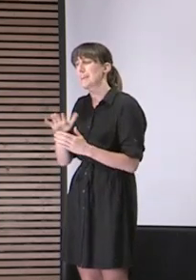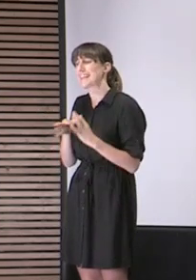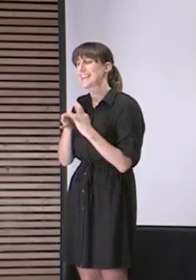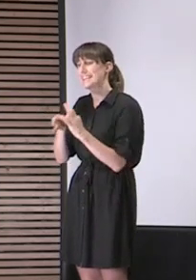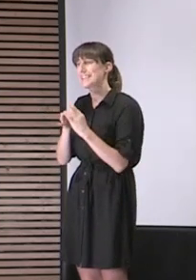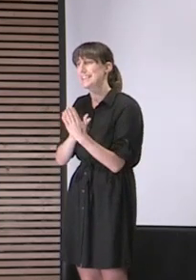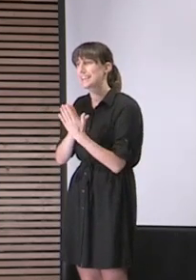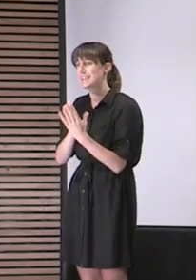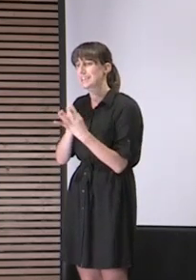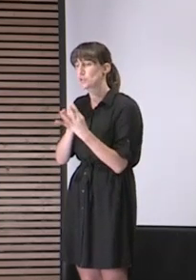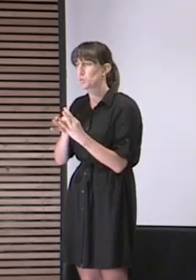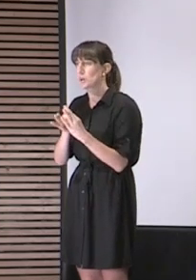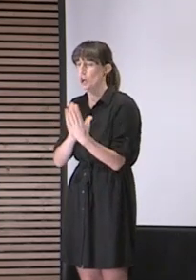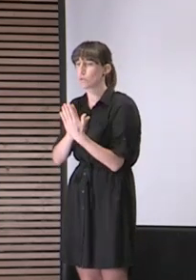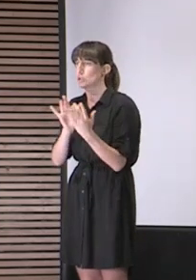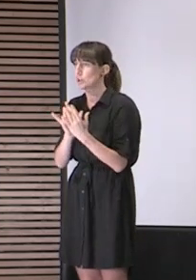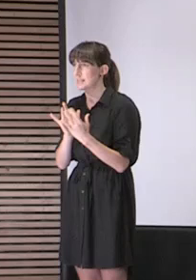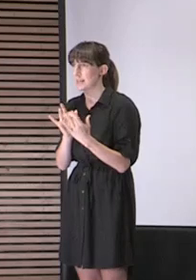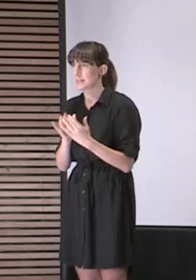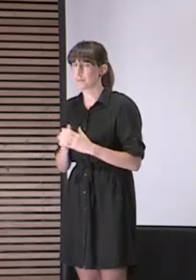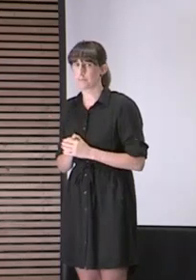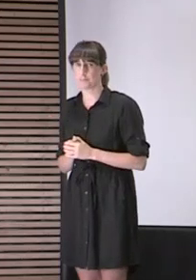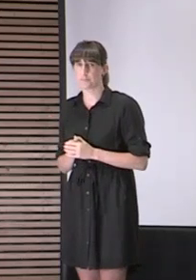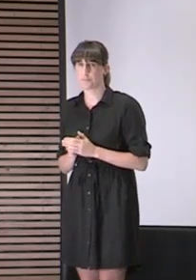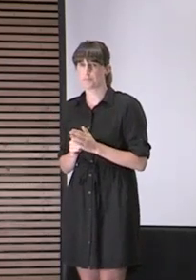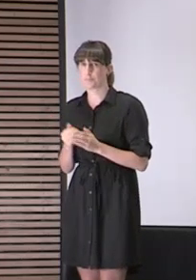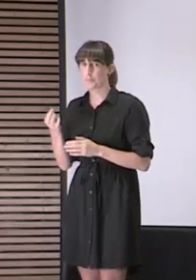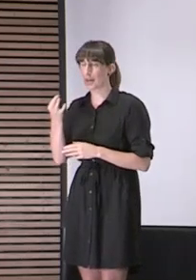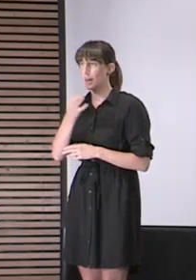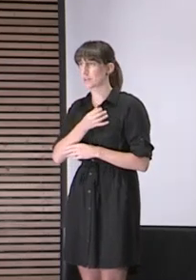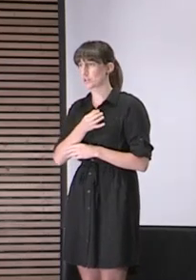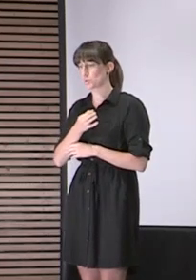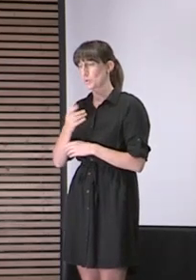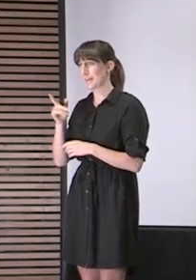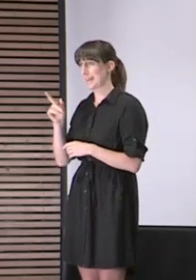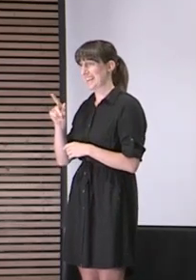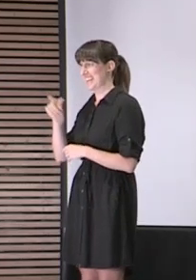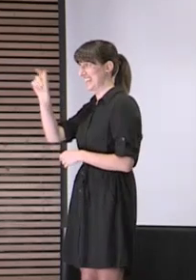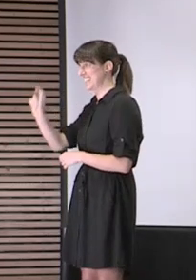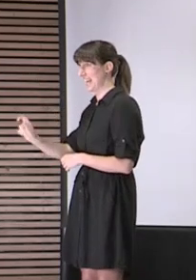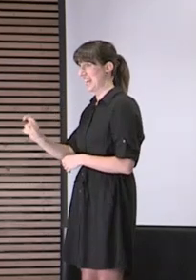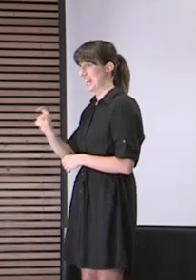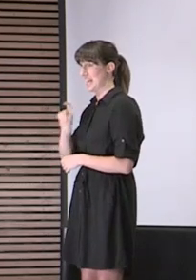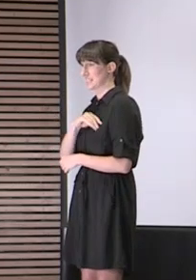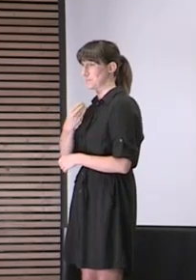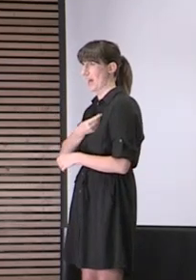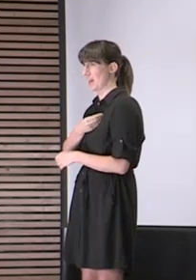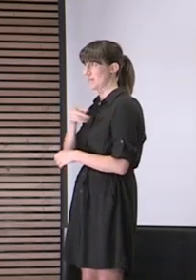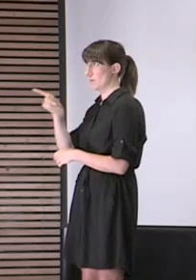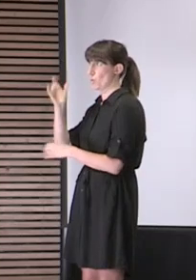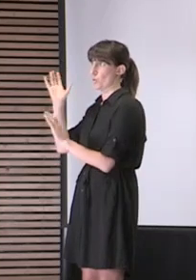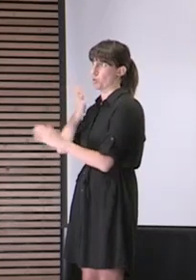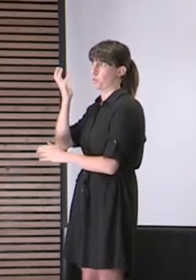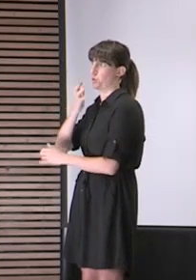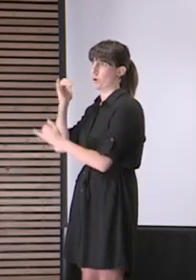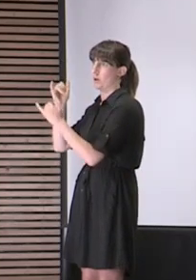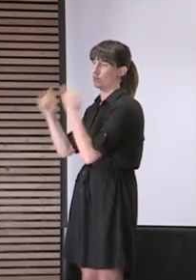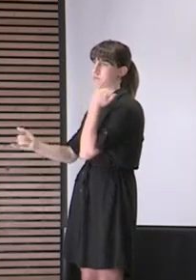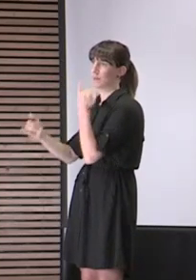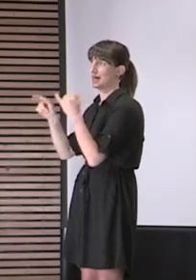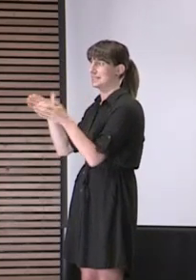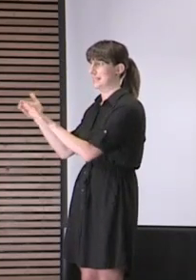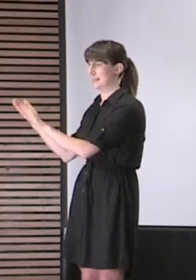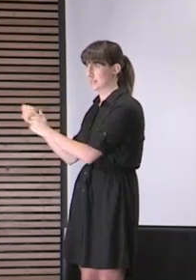extranjero en las últimas